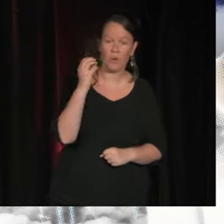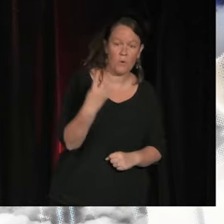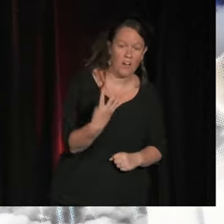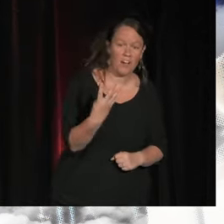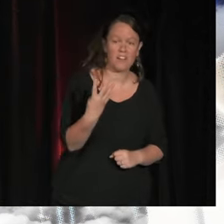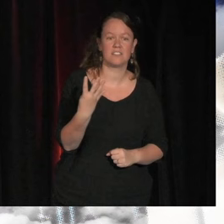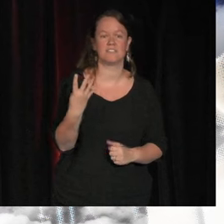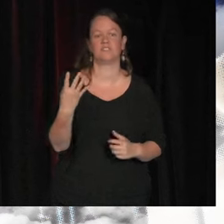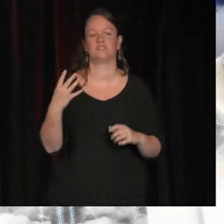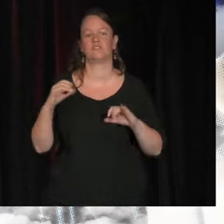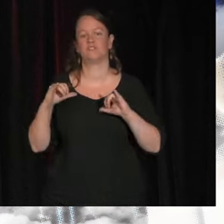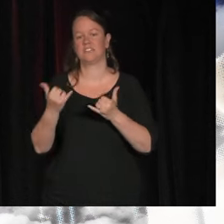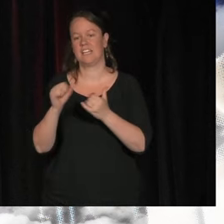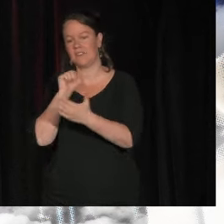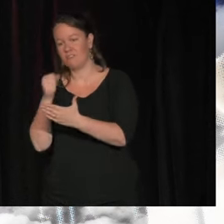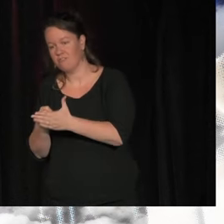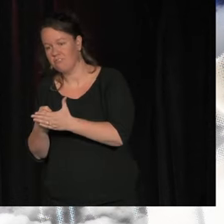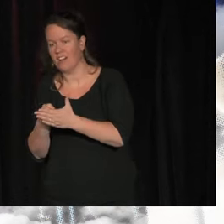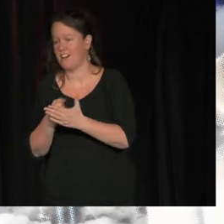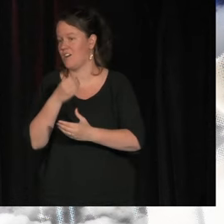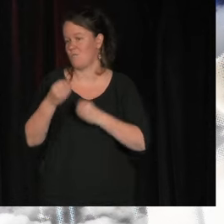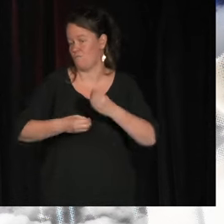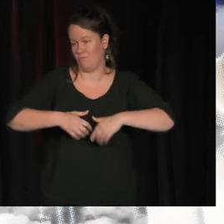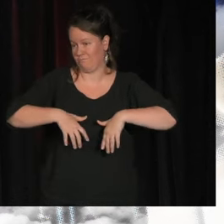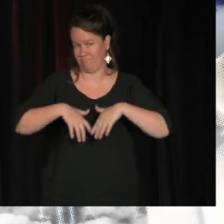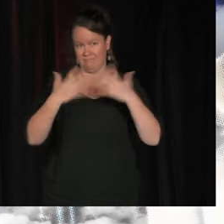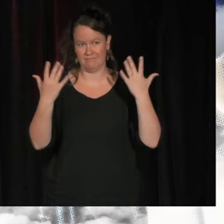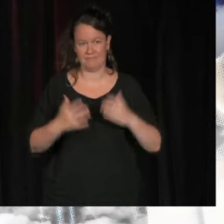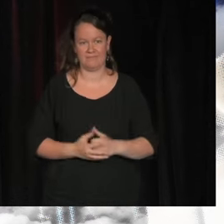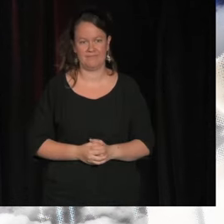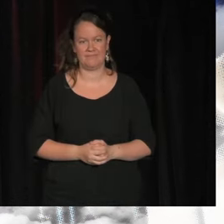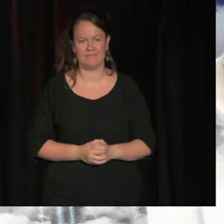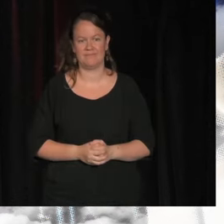ça peut concerner la vie, on répond à toutes vos questions. On va faire quoi ? 30 minutes, 30 ou 40 minutes ?